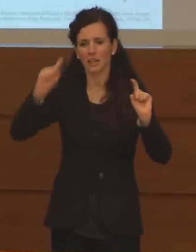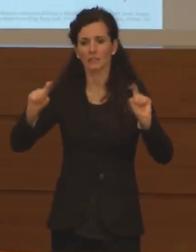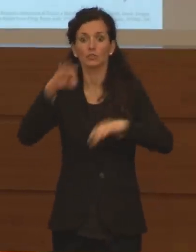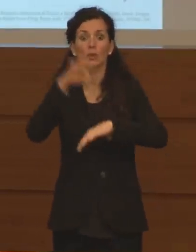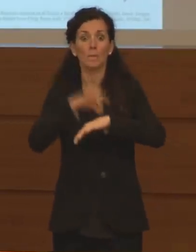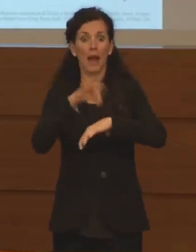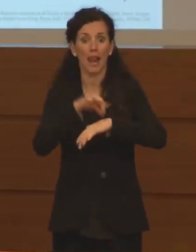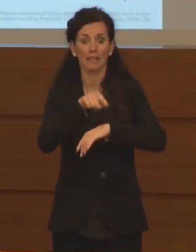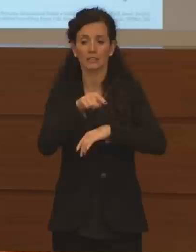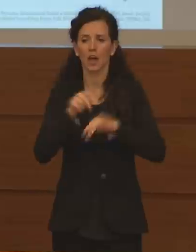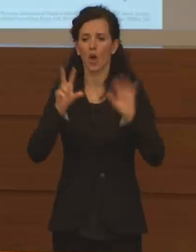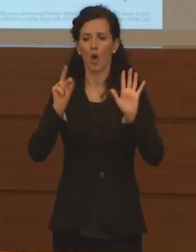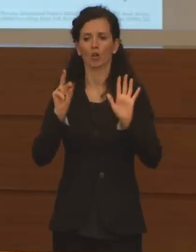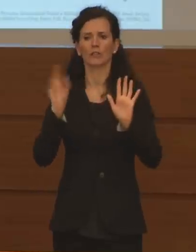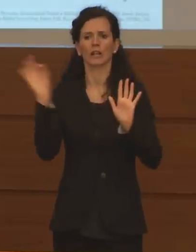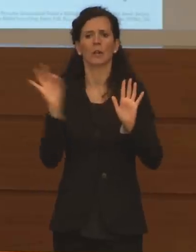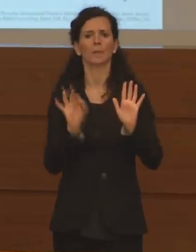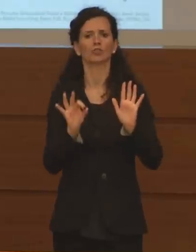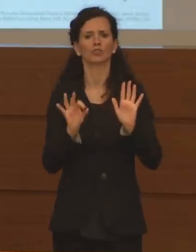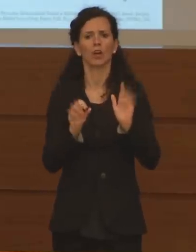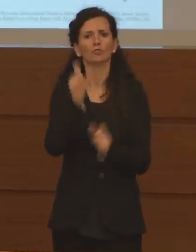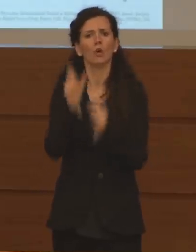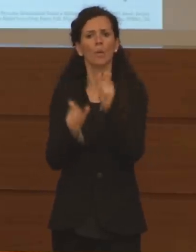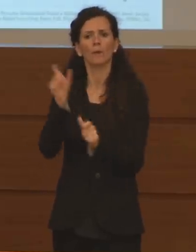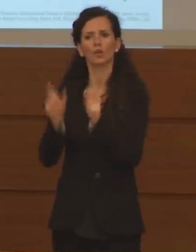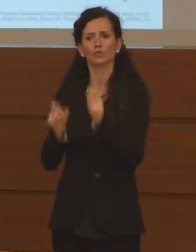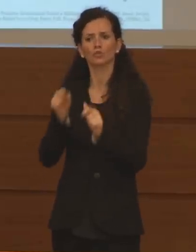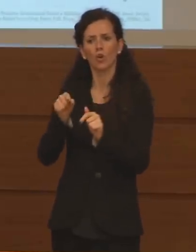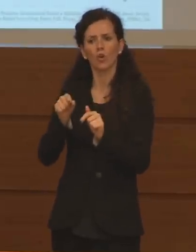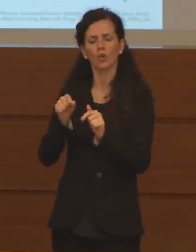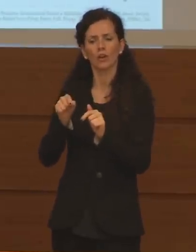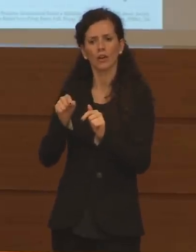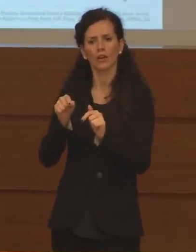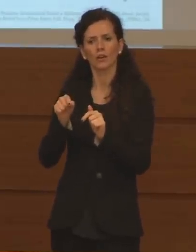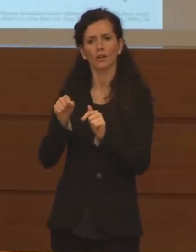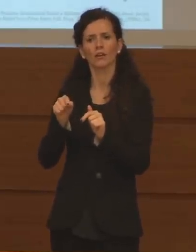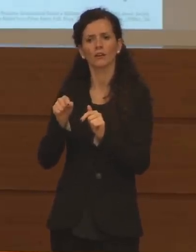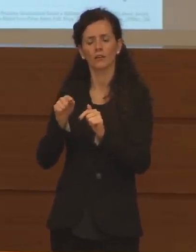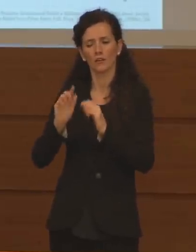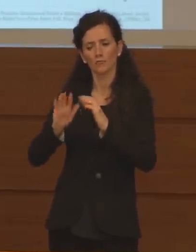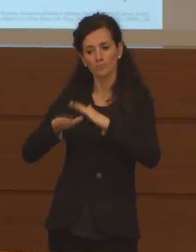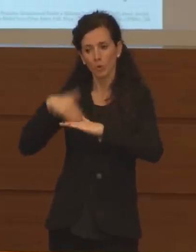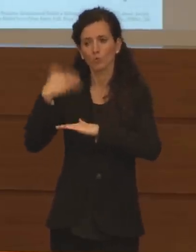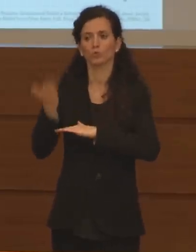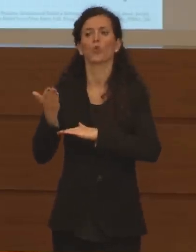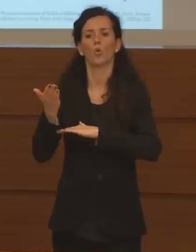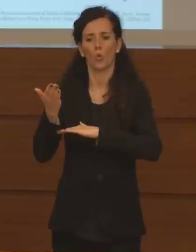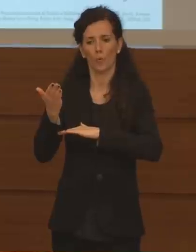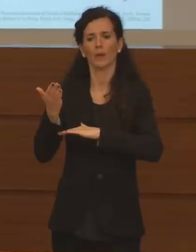80% delle persone supera la fase della malattia